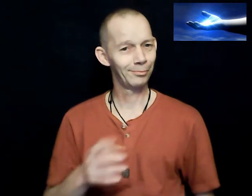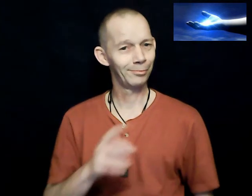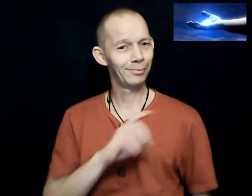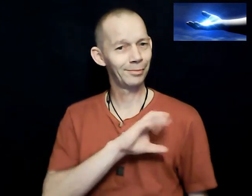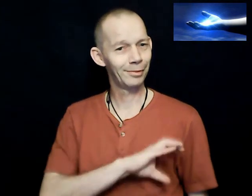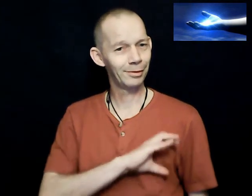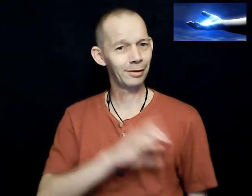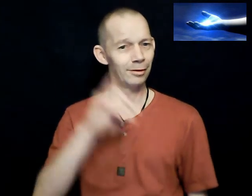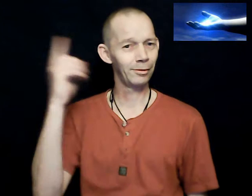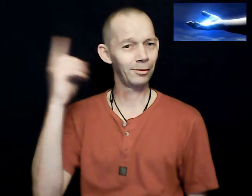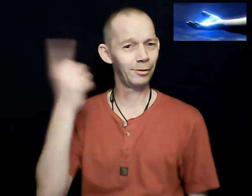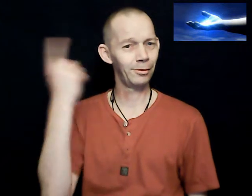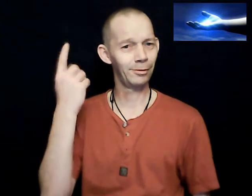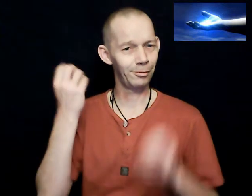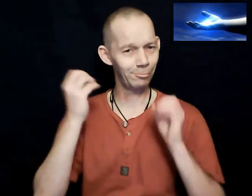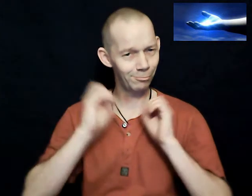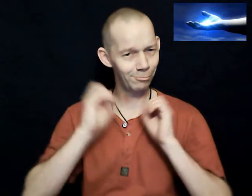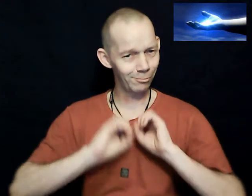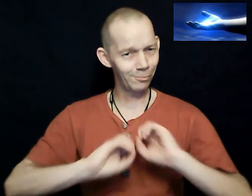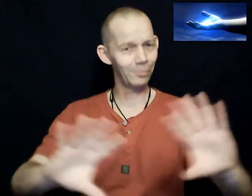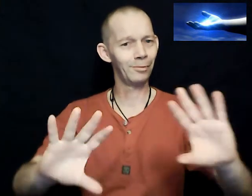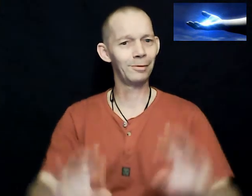Maintenant j'essaye vous envoyer l'énergie